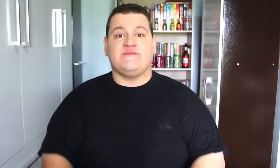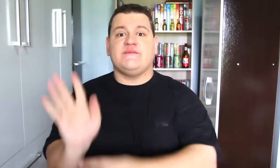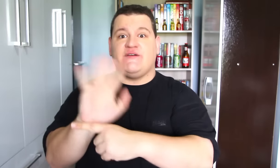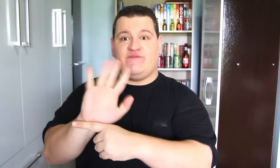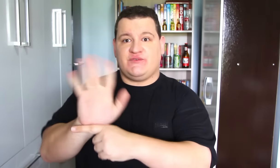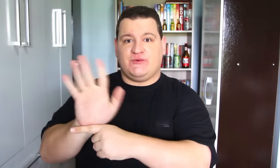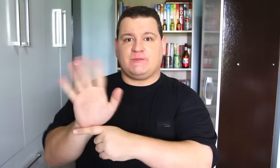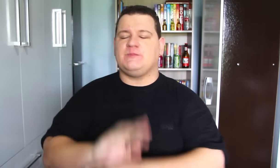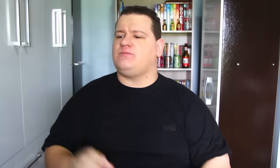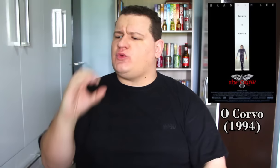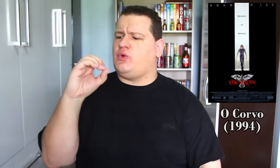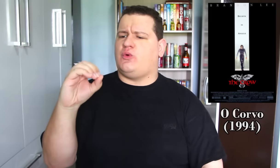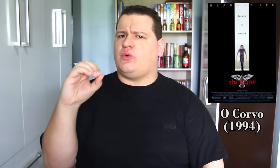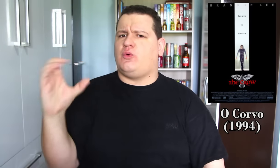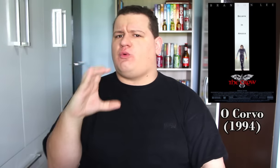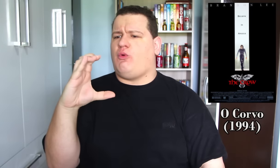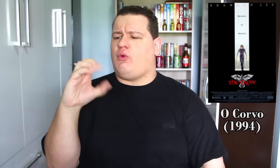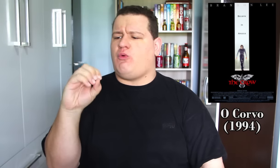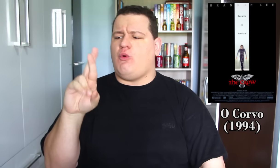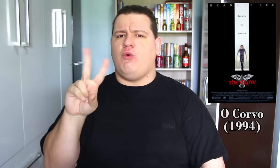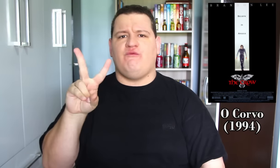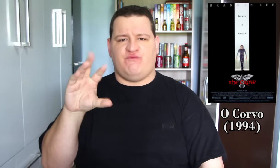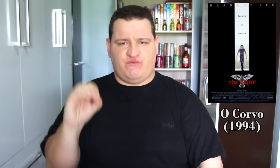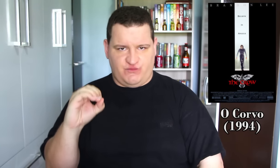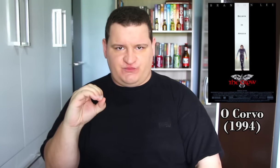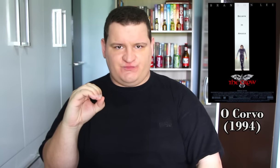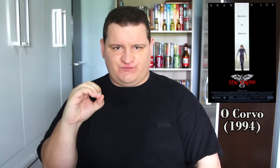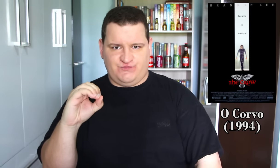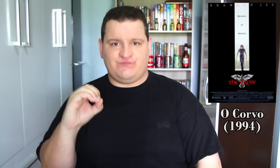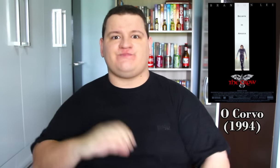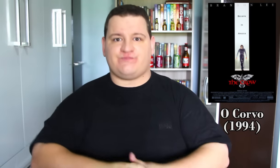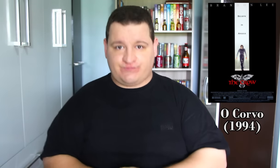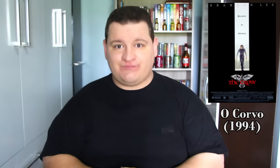Filme "O Corvo".